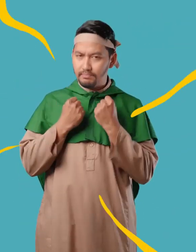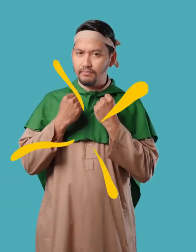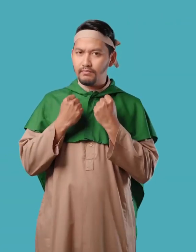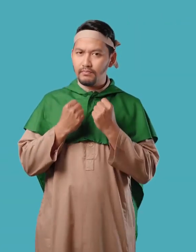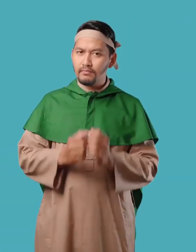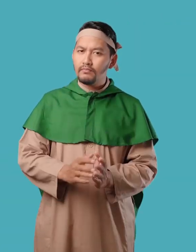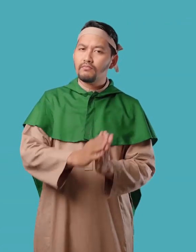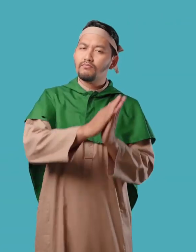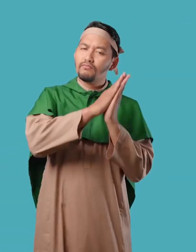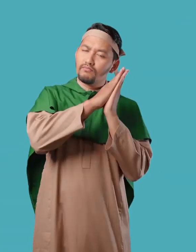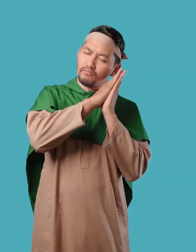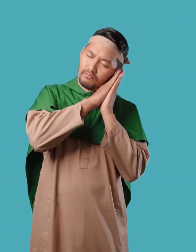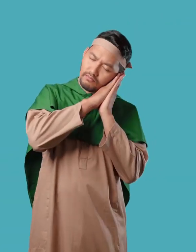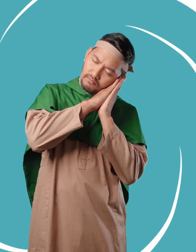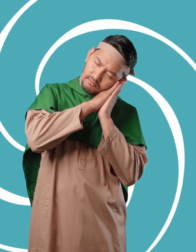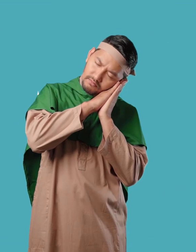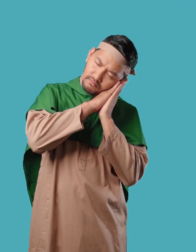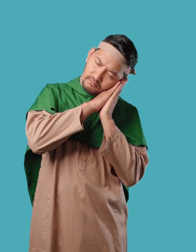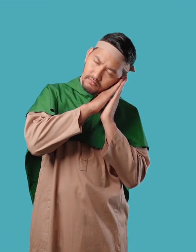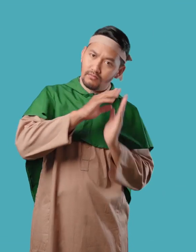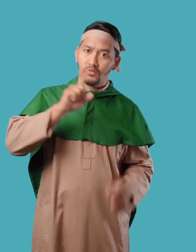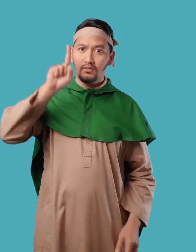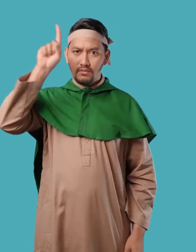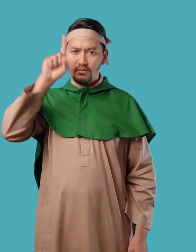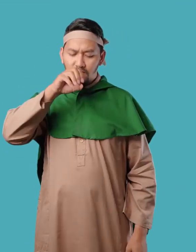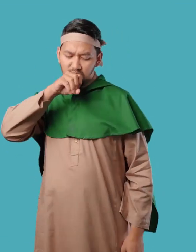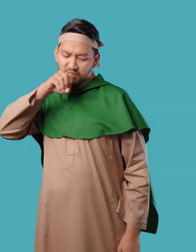bahwa Nabi Ibrahim harus menyembelih puteranya Ismail